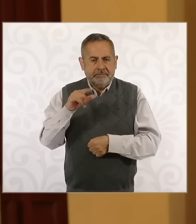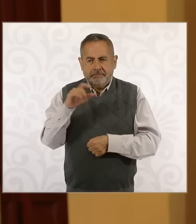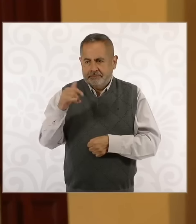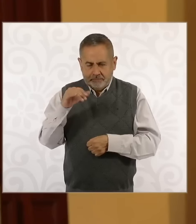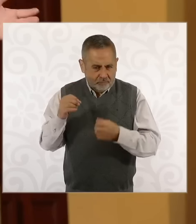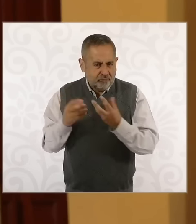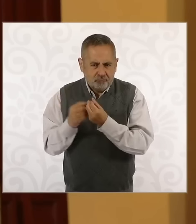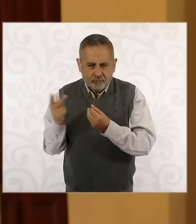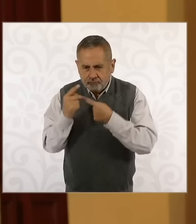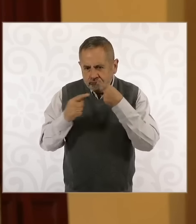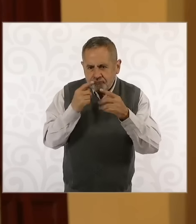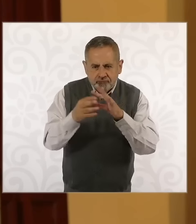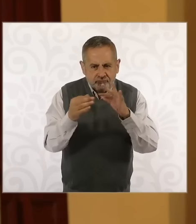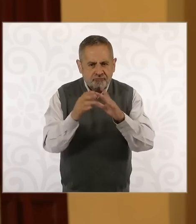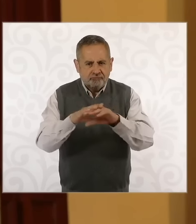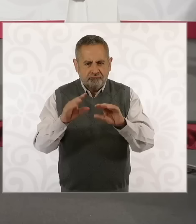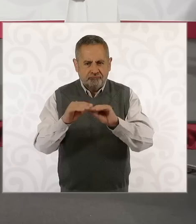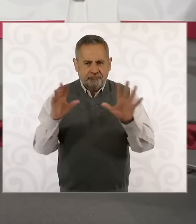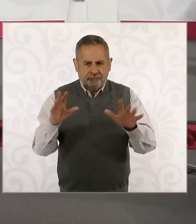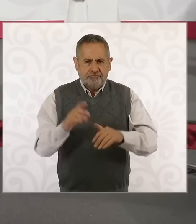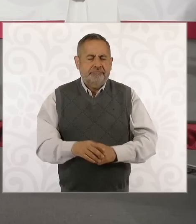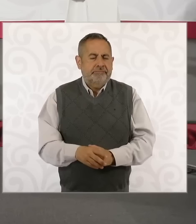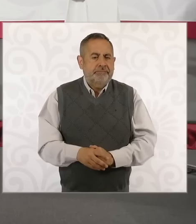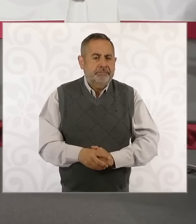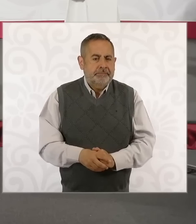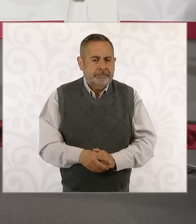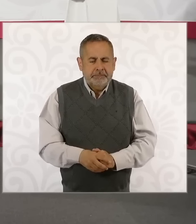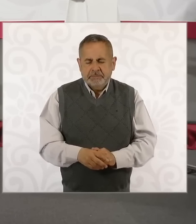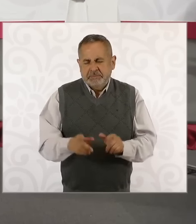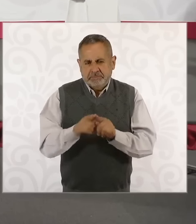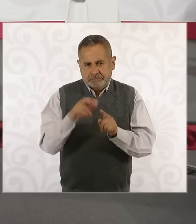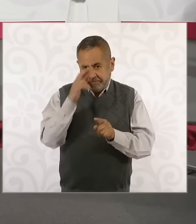y también estor la que sigue, por favor. Bueno, simplemente para recordar en qué consisten las